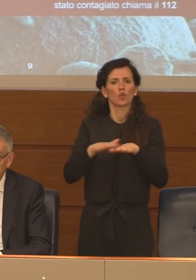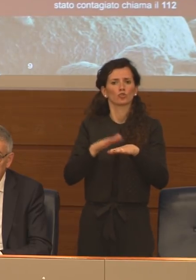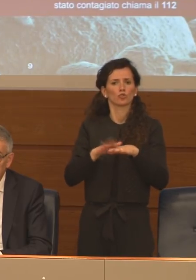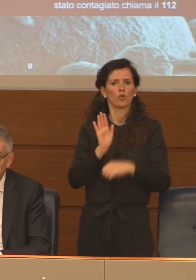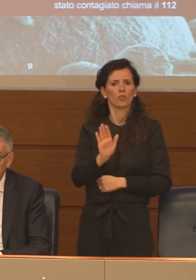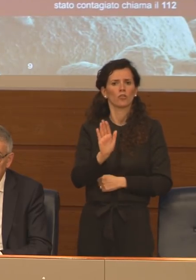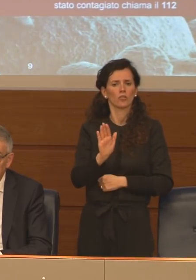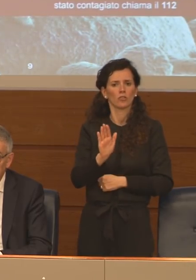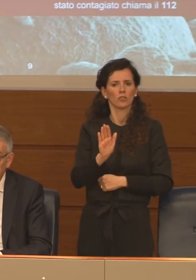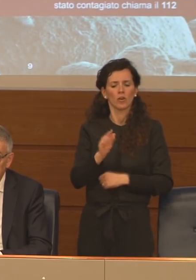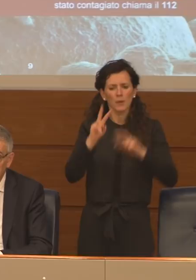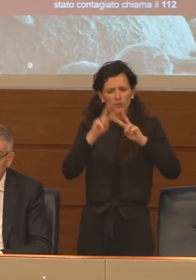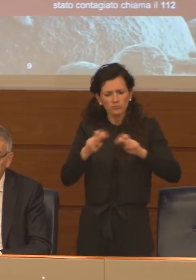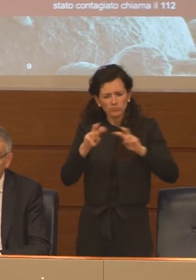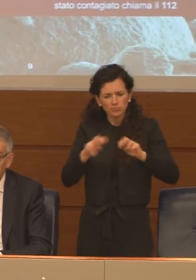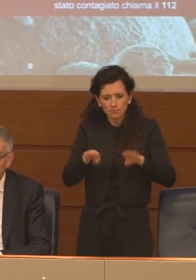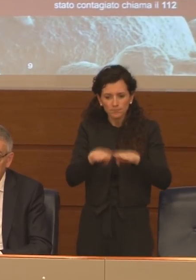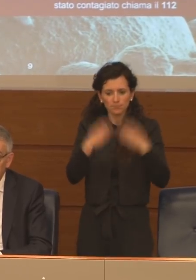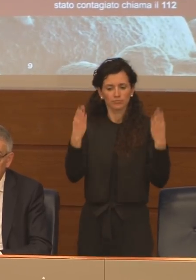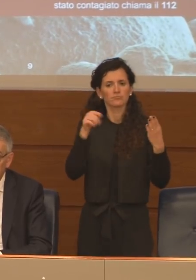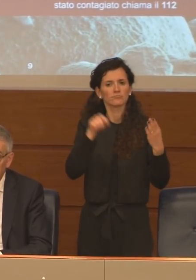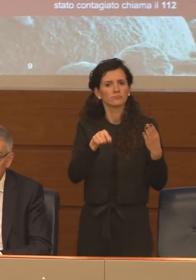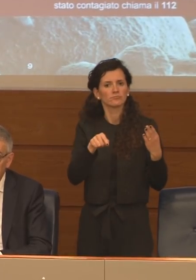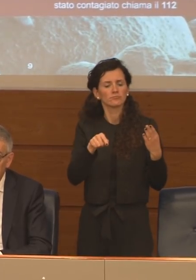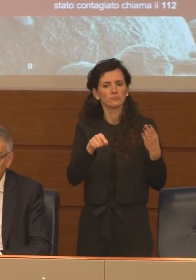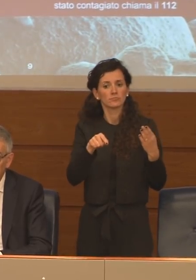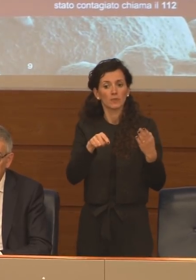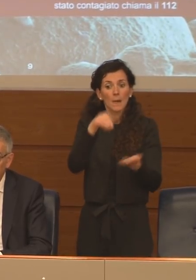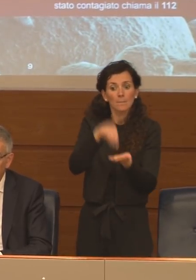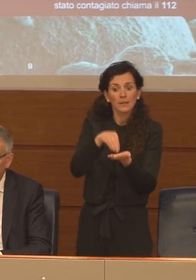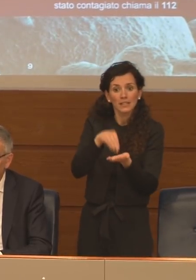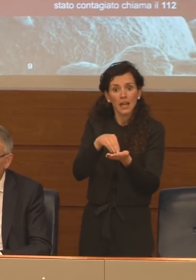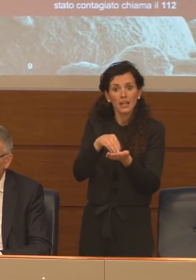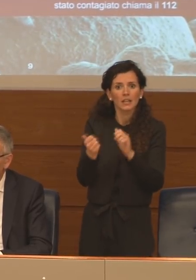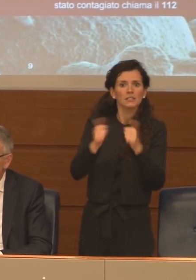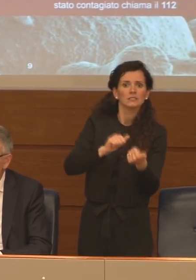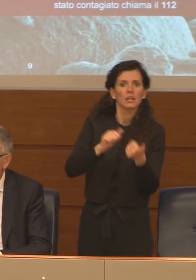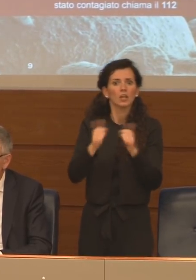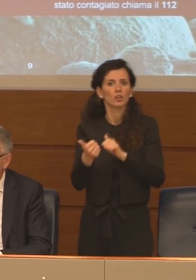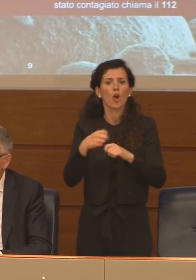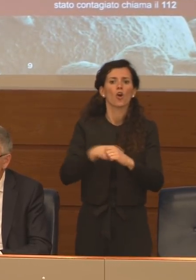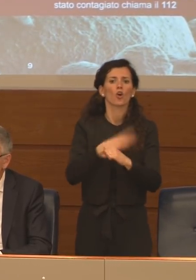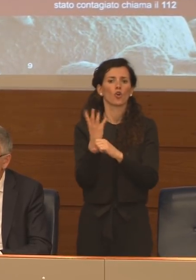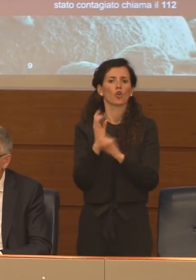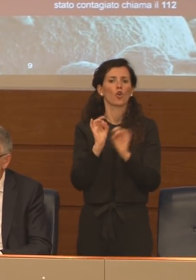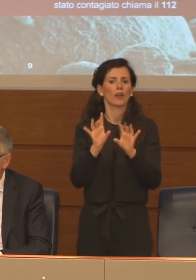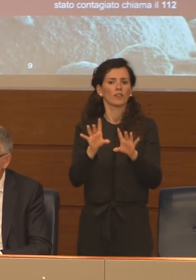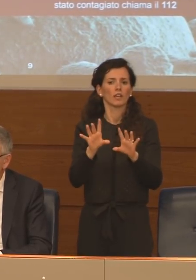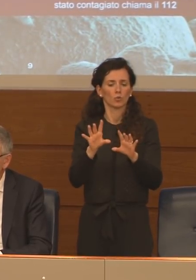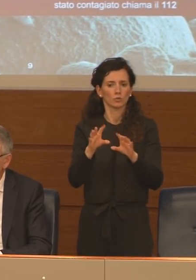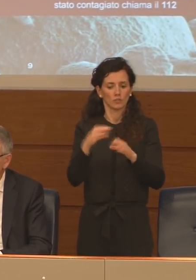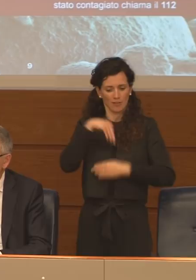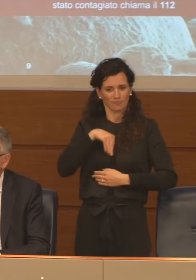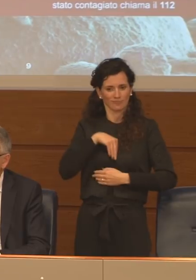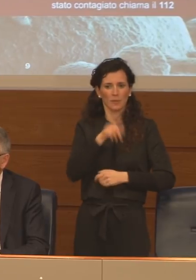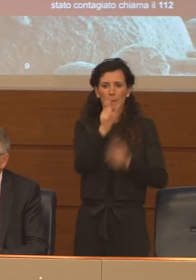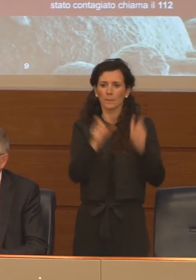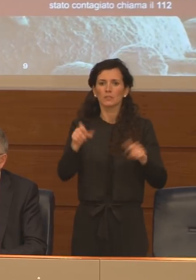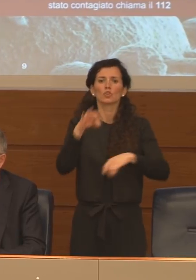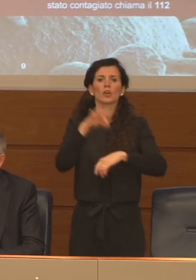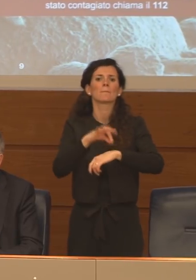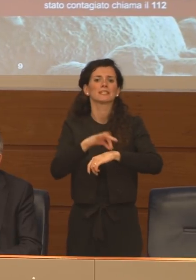l'accertamento della presenza del coronavirus nei pazienti. Quindi spero